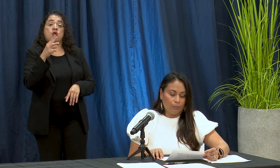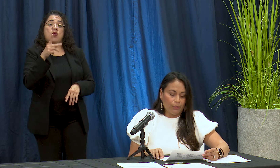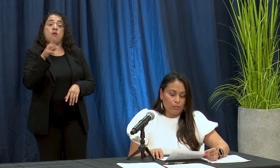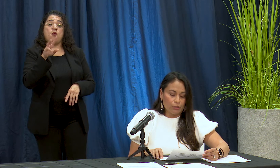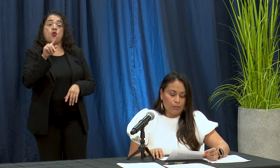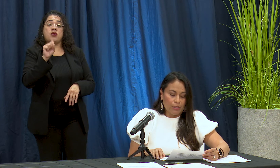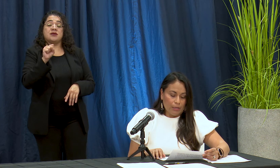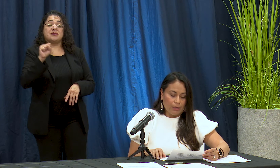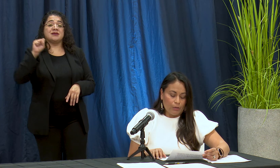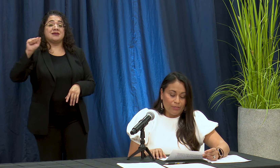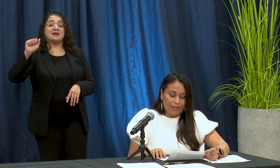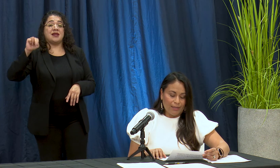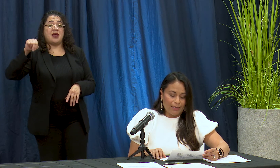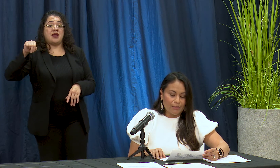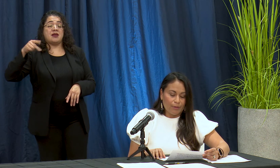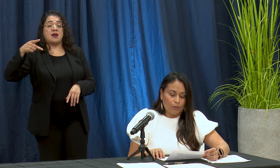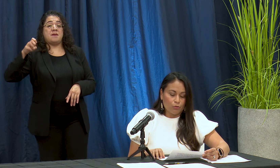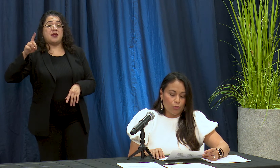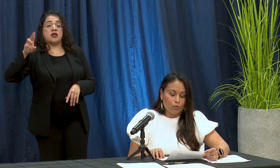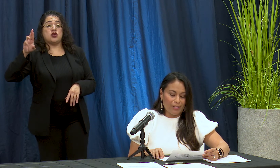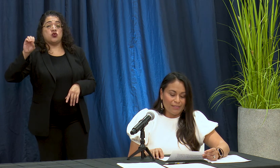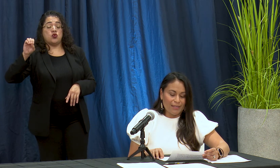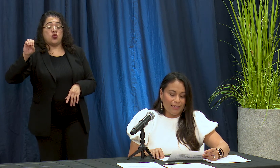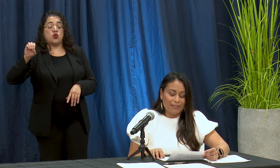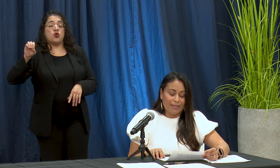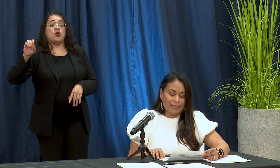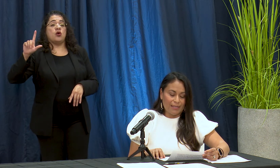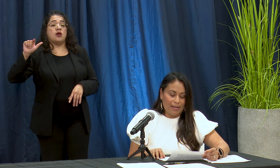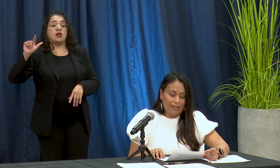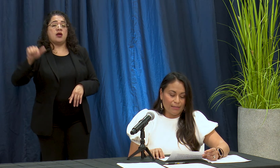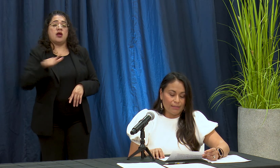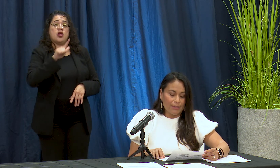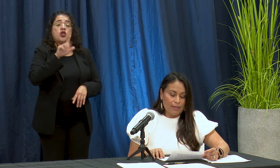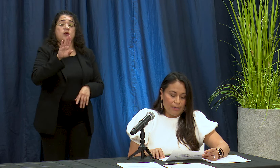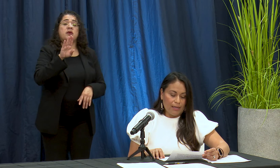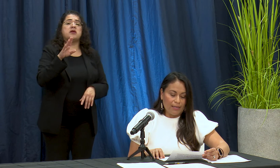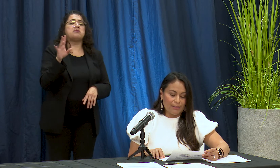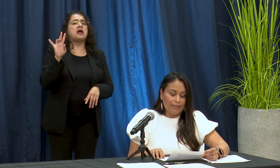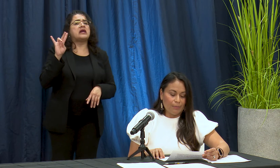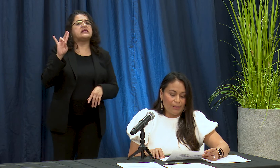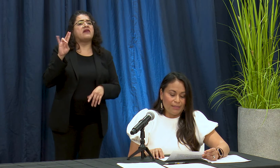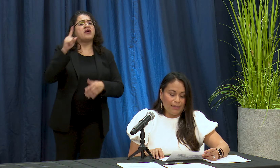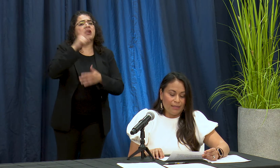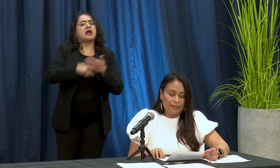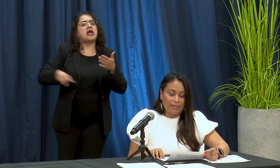Beach Los Angeles viren solo de salad as canceled Dada's en este trim este de